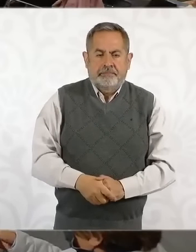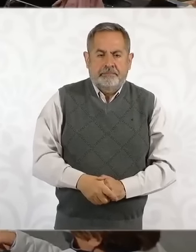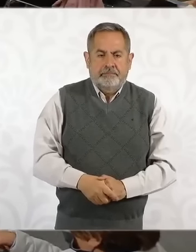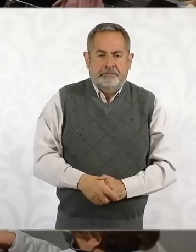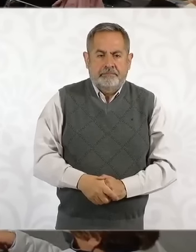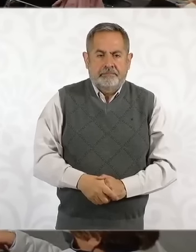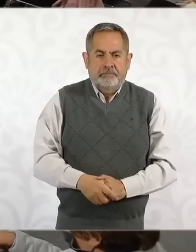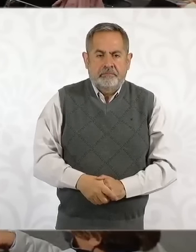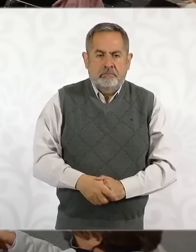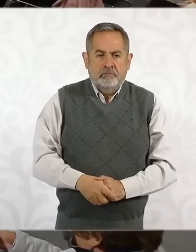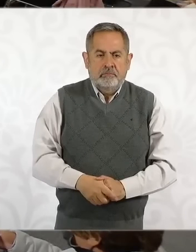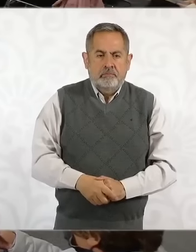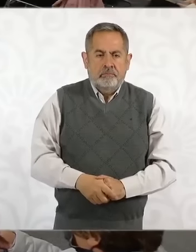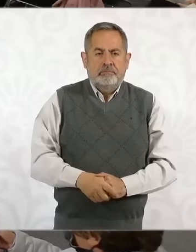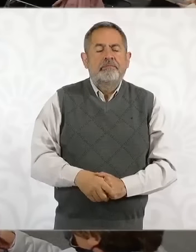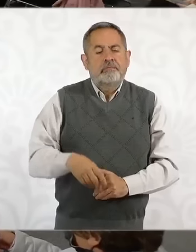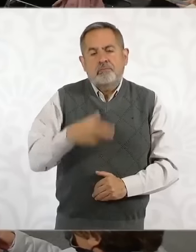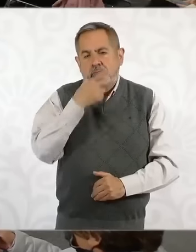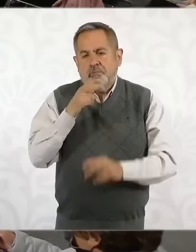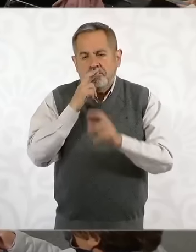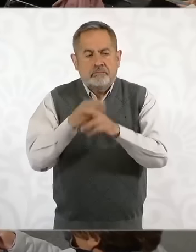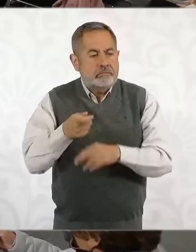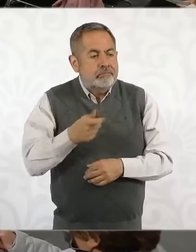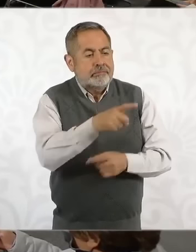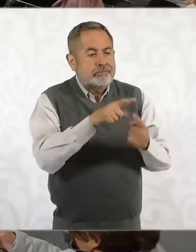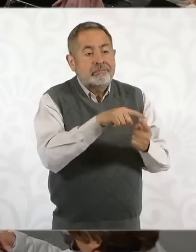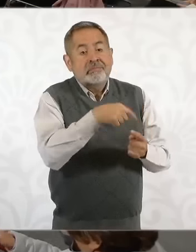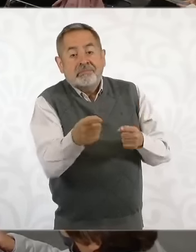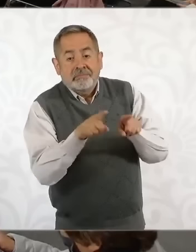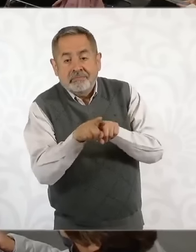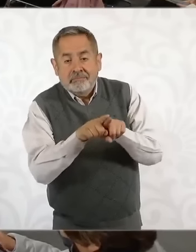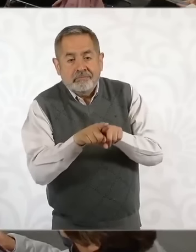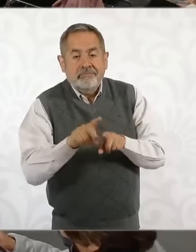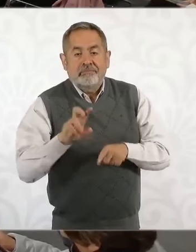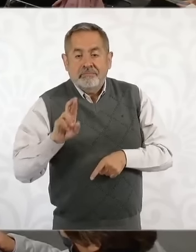Sería su hermano el R2. Eh, secretaria, ¿consideran que esta captura debilita